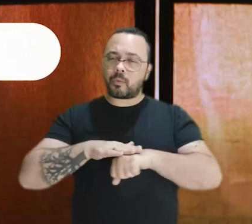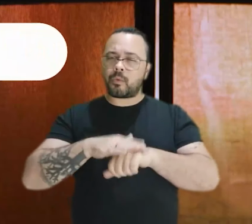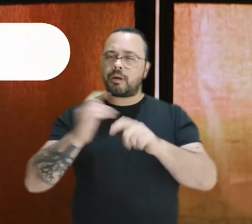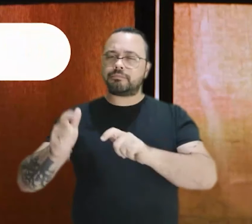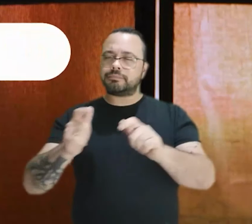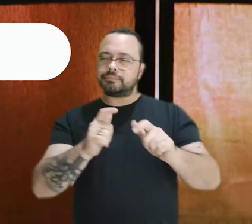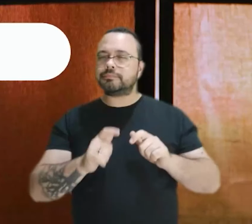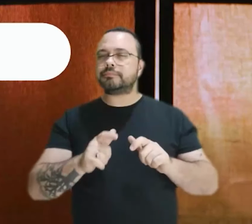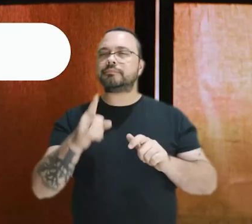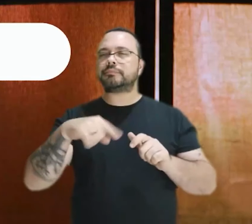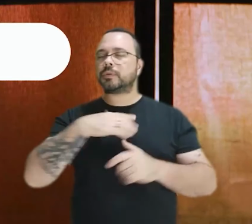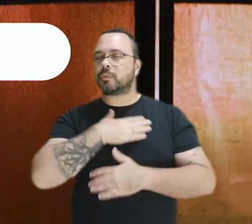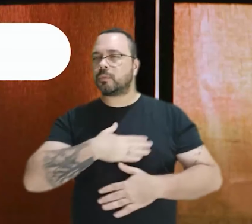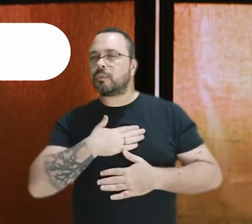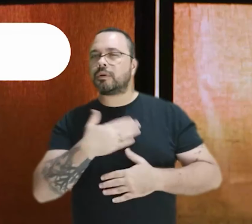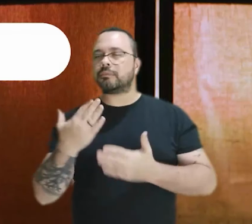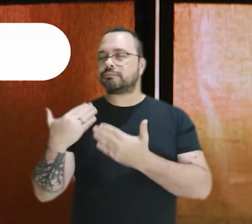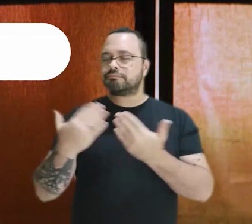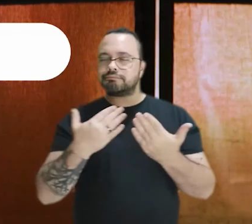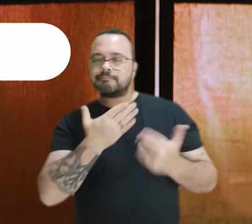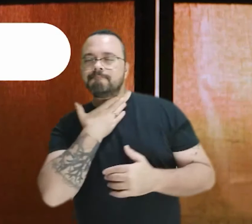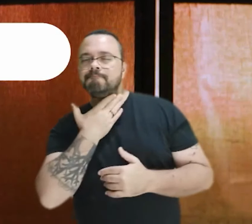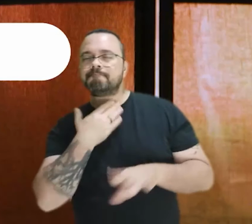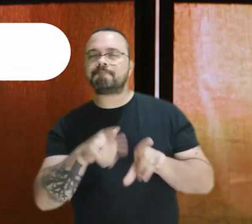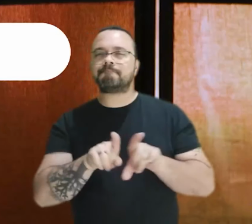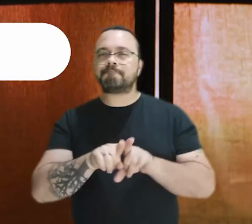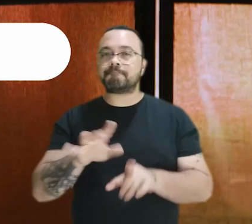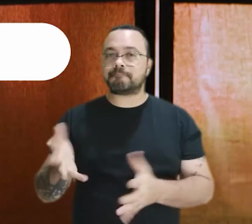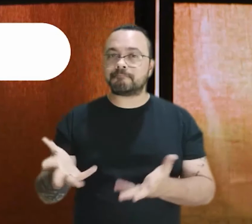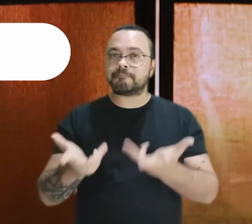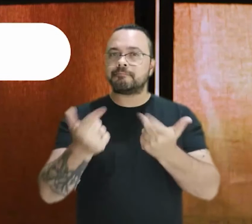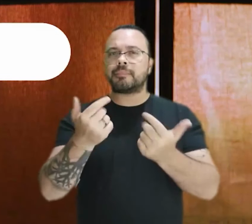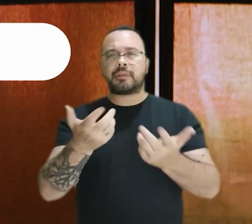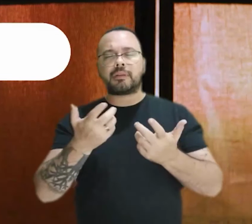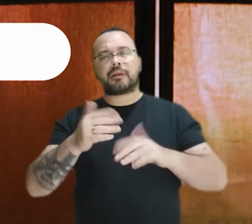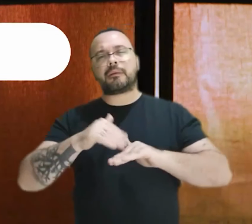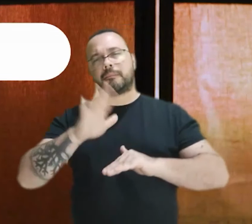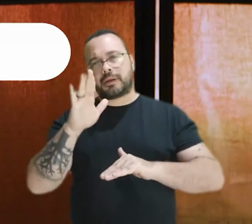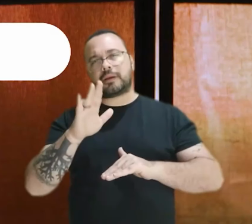E, pra você, que curtiu esse papo gostoso, delicioso aqui e que tá afim de curtir tantos outros,